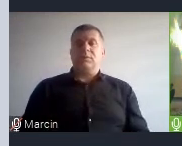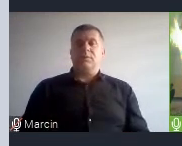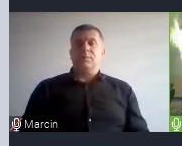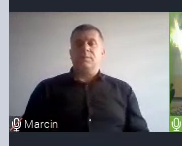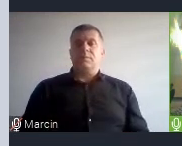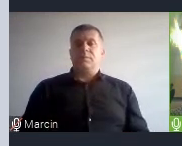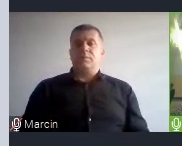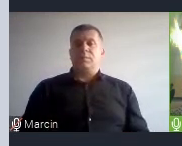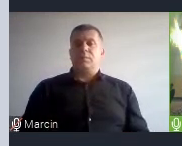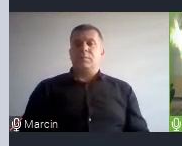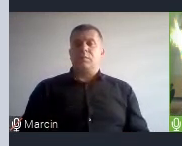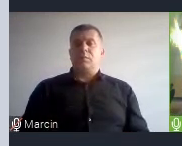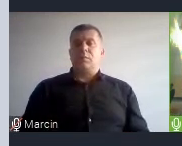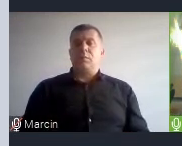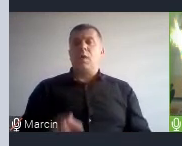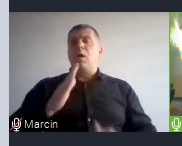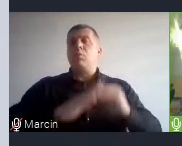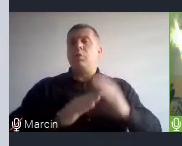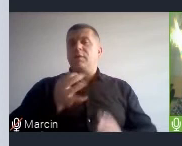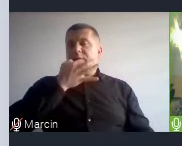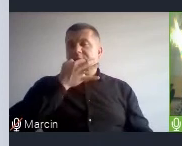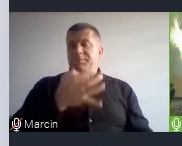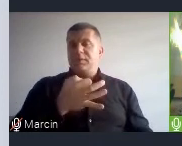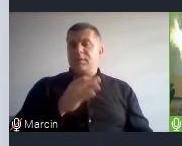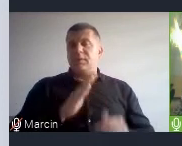Proszę Państwa, jeśli chodzi o konstrukcję zapytania, jeszcze istotne kwestie.